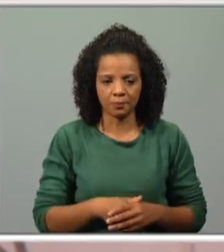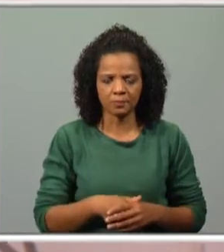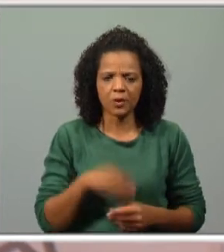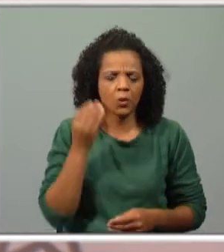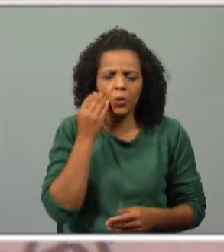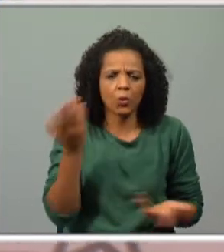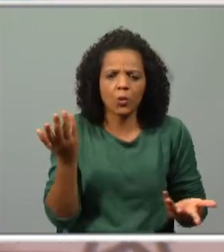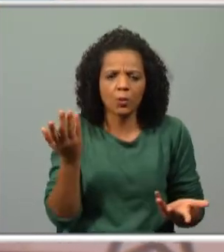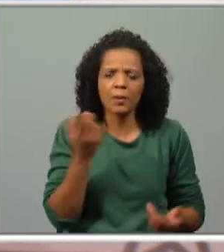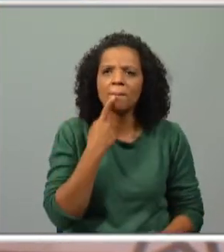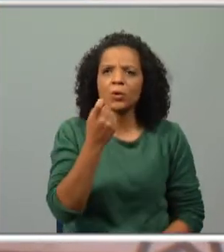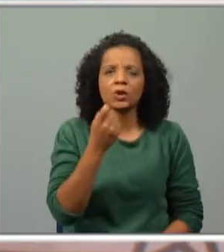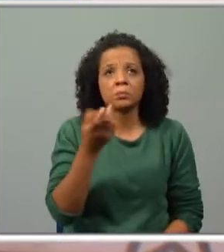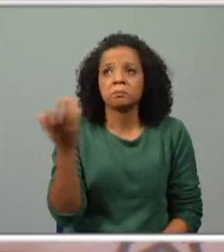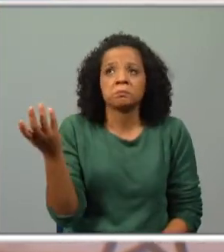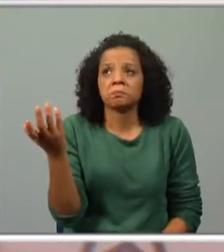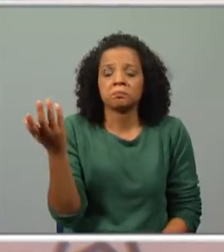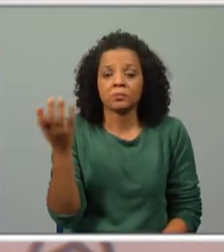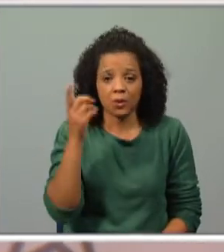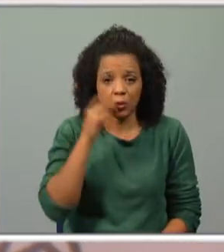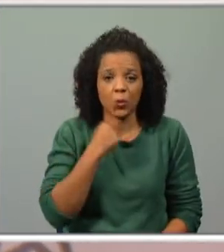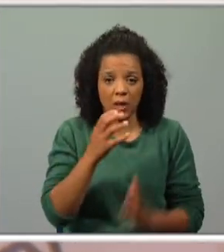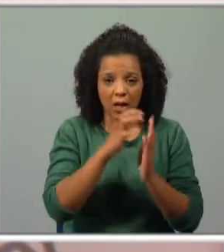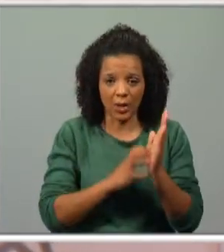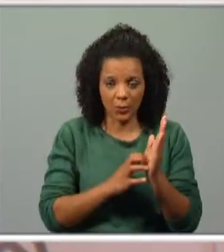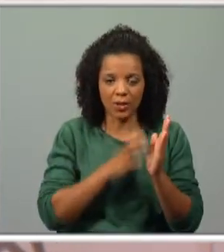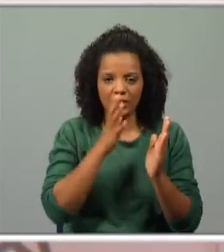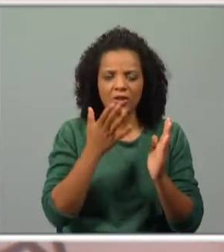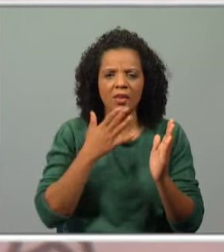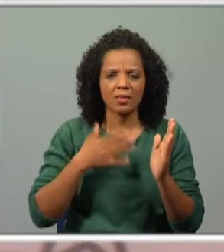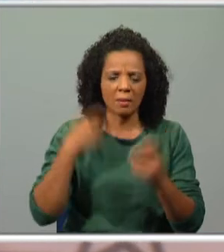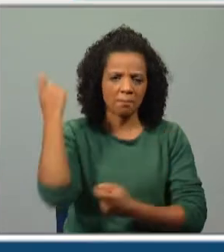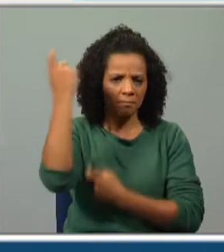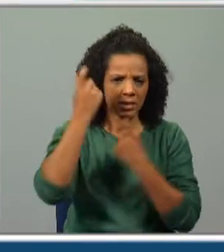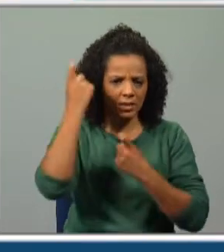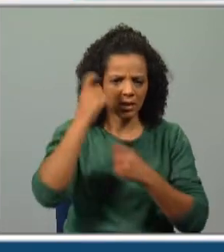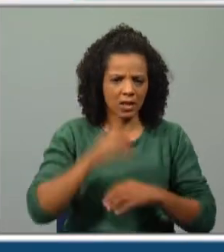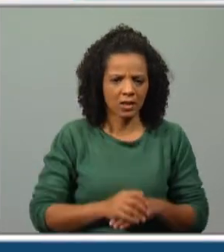perguntas retóricas que o narrador faz levando-nos a refletir qual é este valor 敘述者提出的反問引導我們反映這個價值是什麼